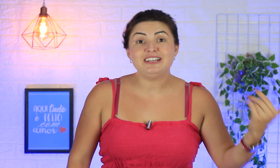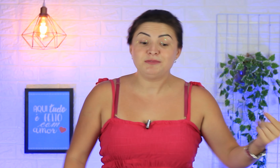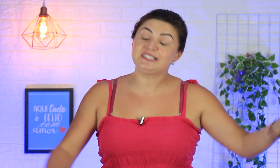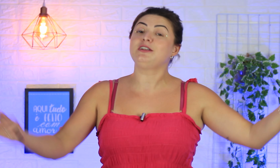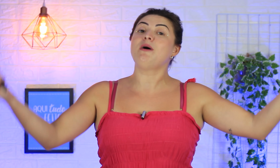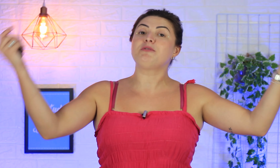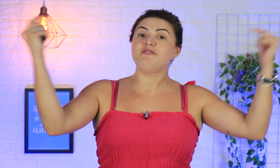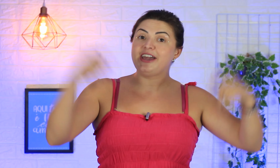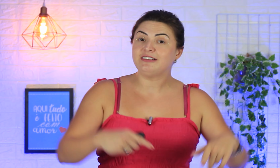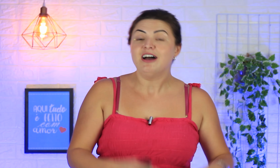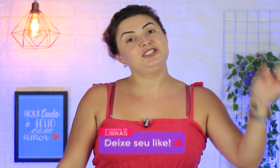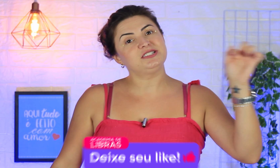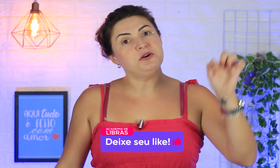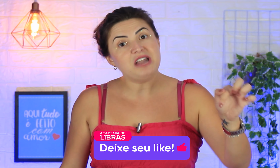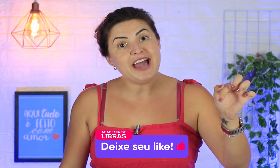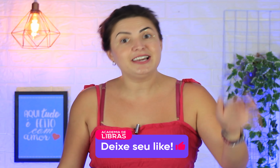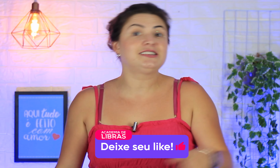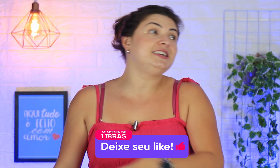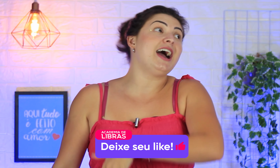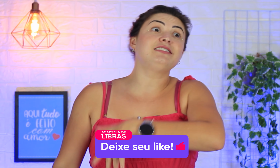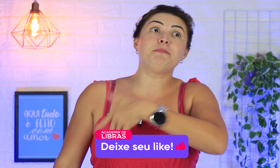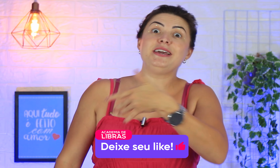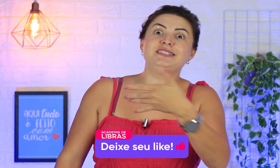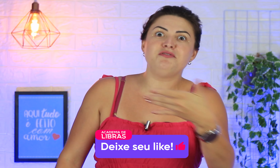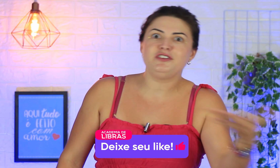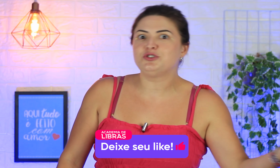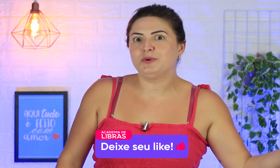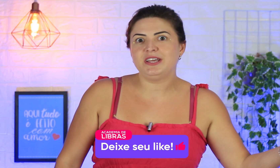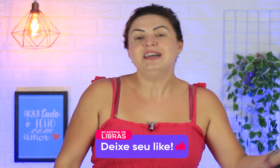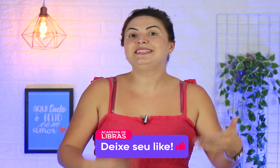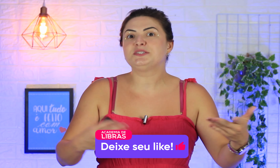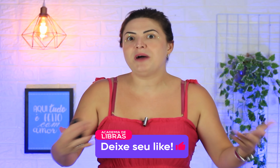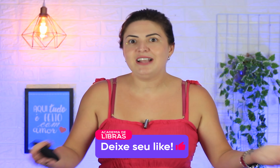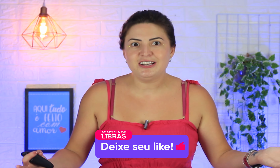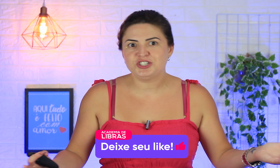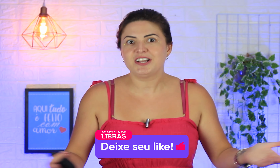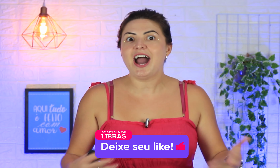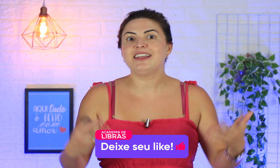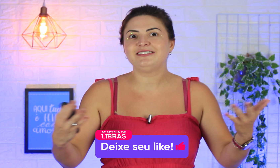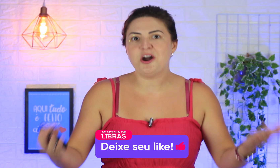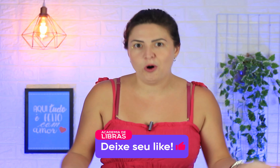libras Então aproveita deixa seu like aqui até para esse vídeo poder se espalhar e chegar até